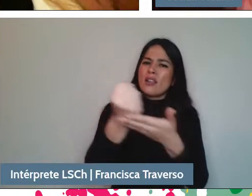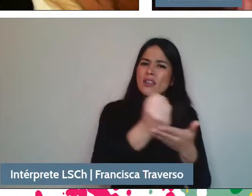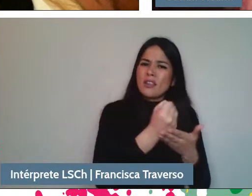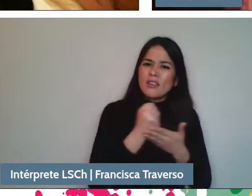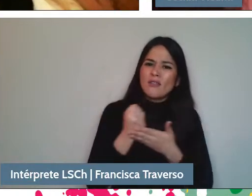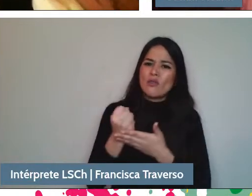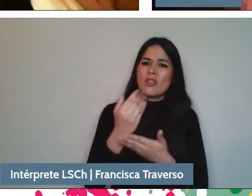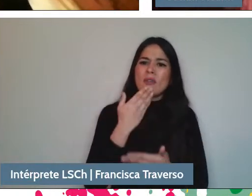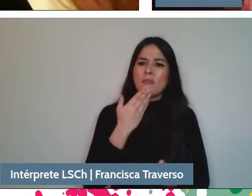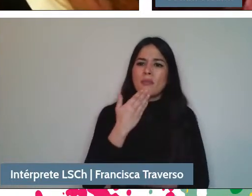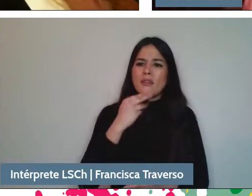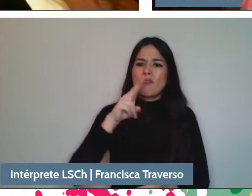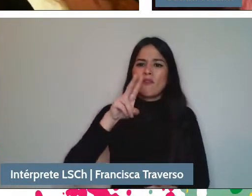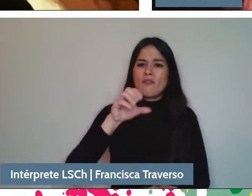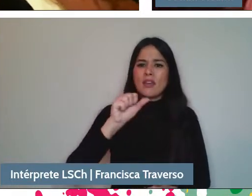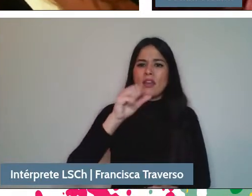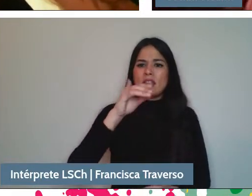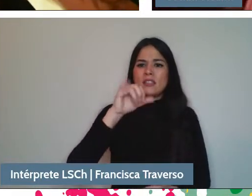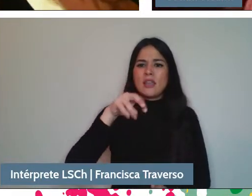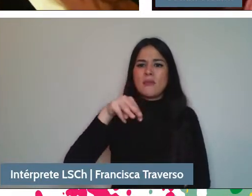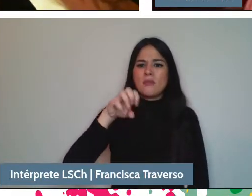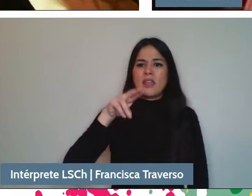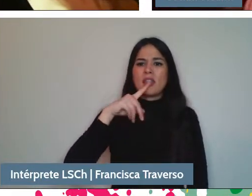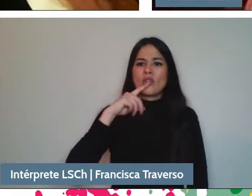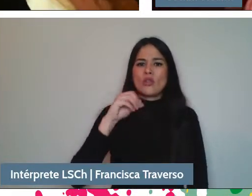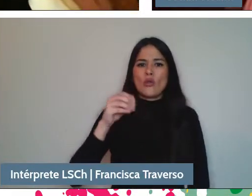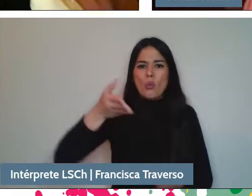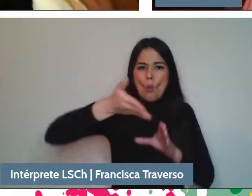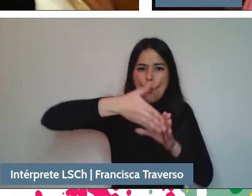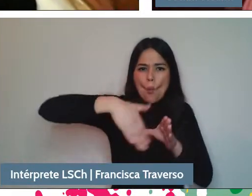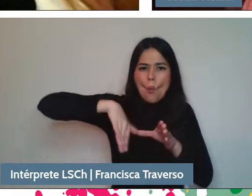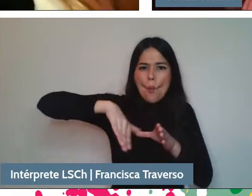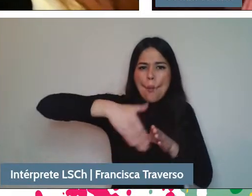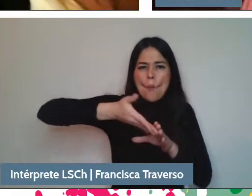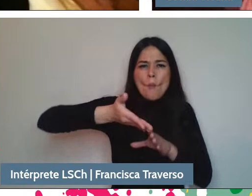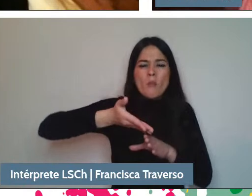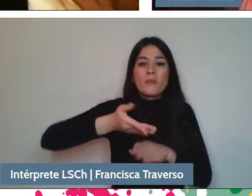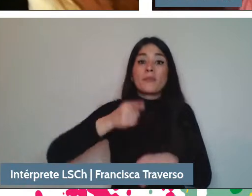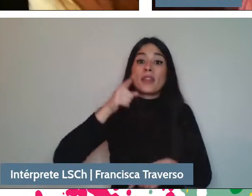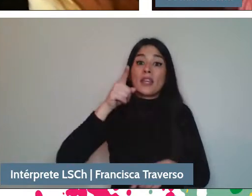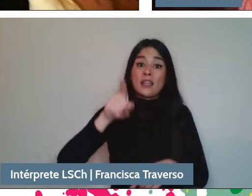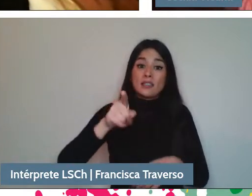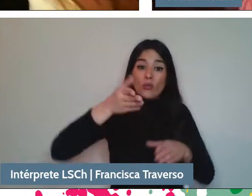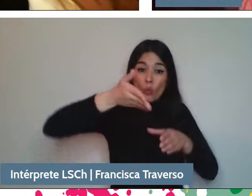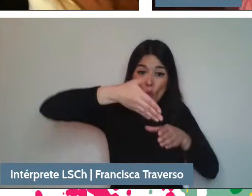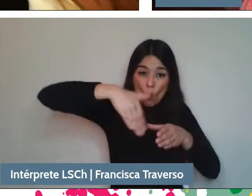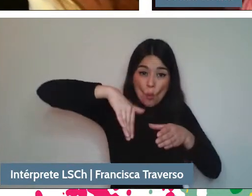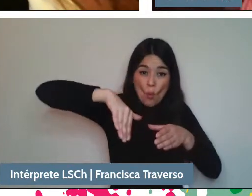Sí, yo creo que tienes mucha razón en ver que ese vaciamiento tiene que ver con lo precario.